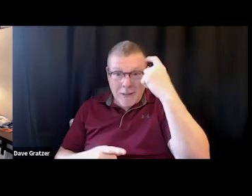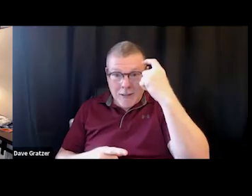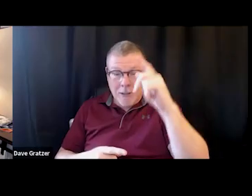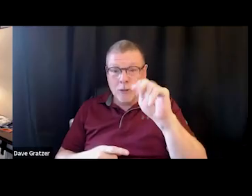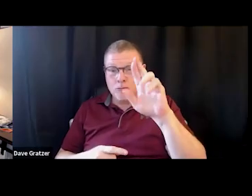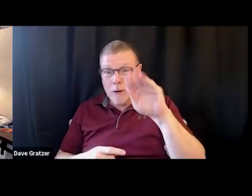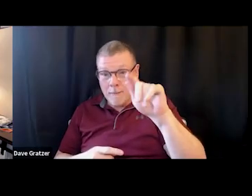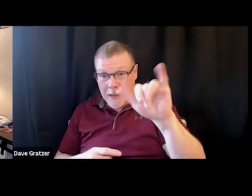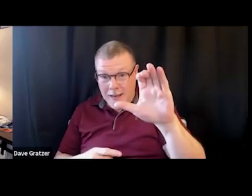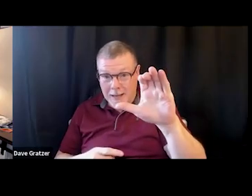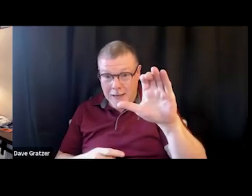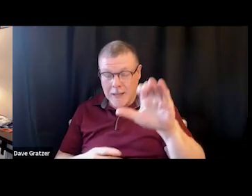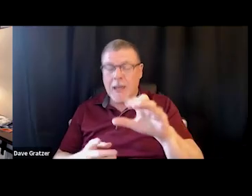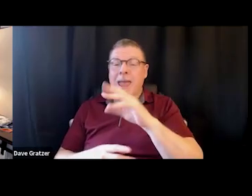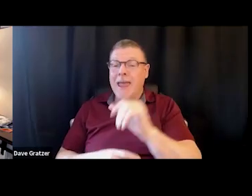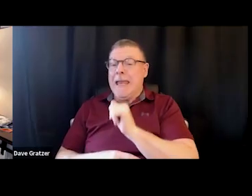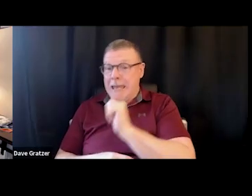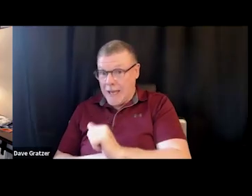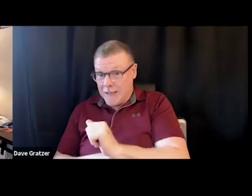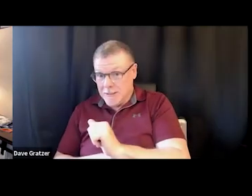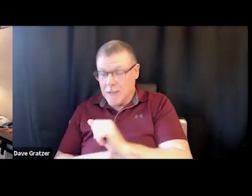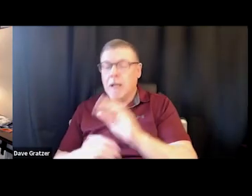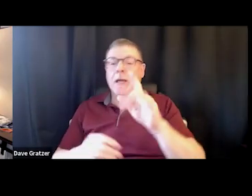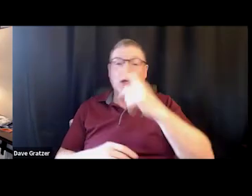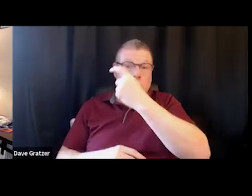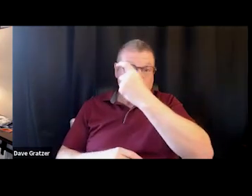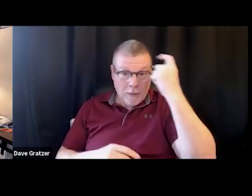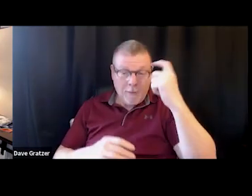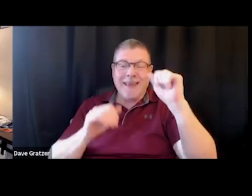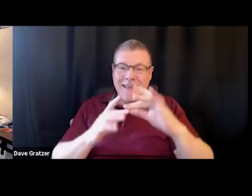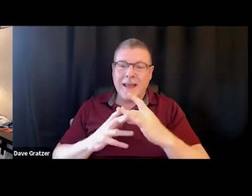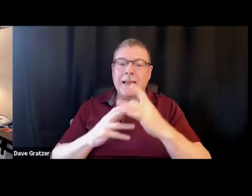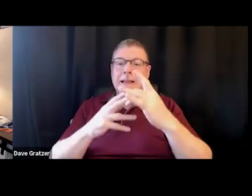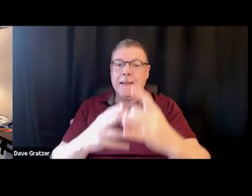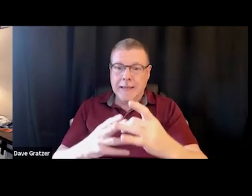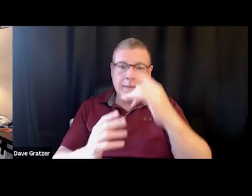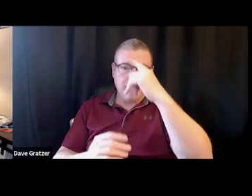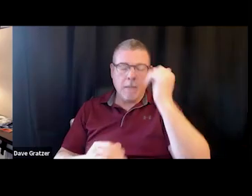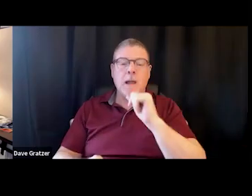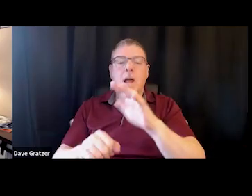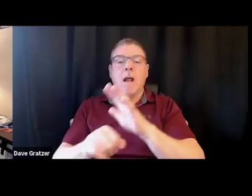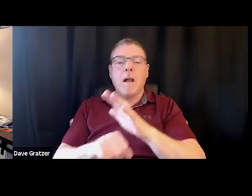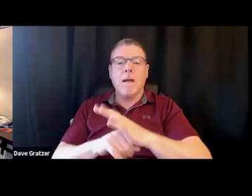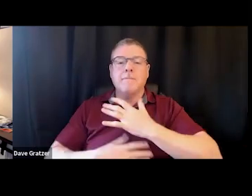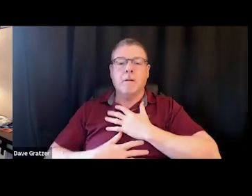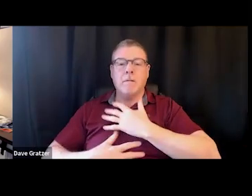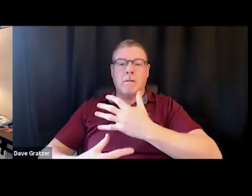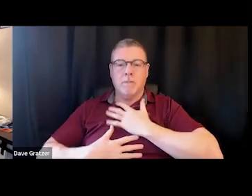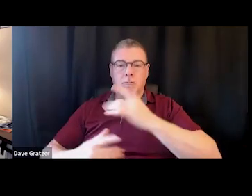el estrangulamiento puede llevar a una lesión cerebral no traumática debido a la falta de oxígeno en el cerebro.